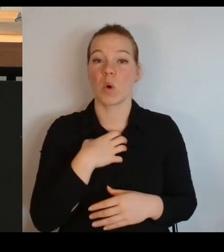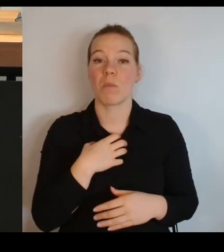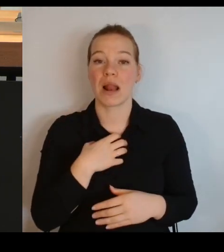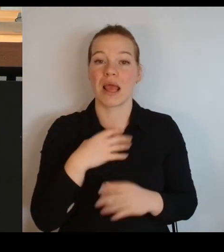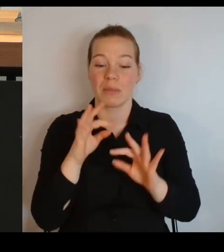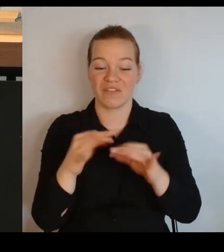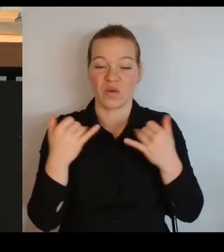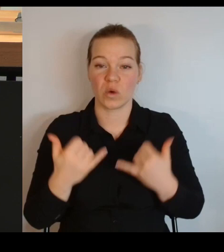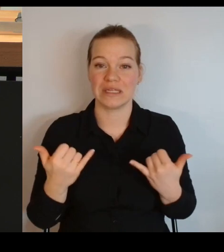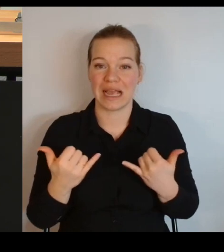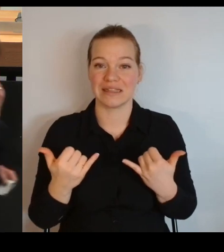Vielen Dank